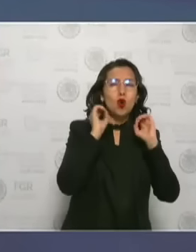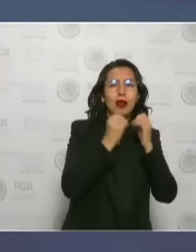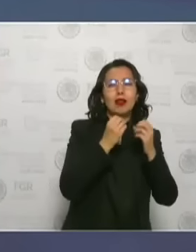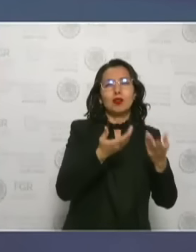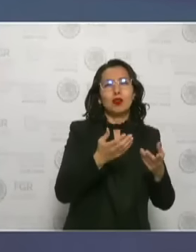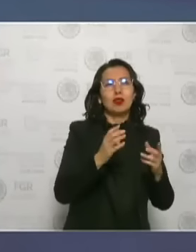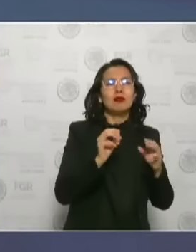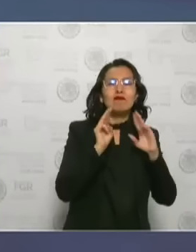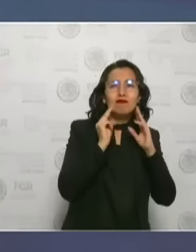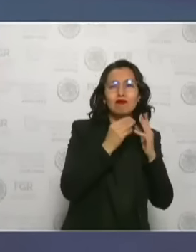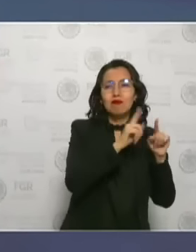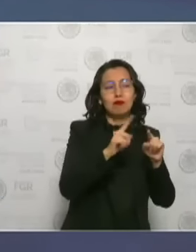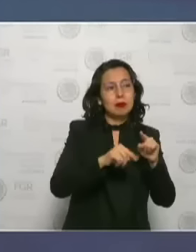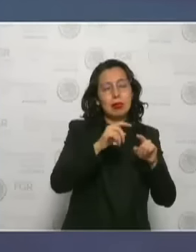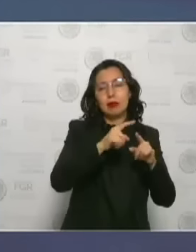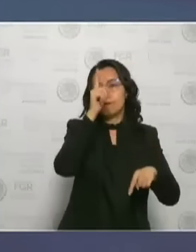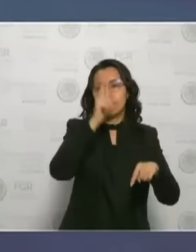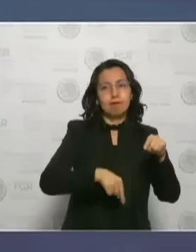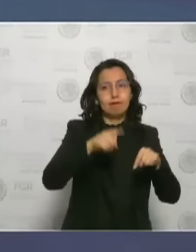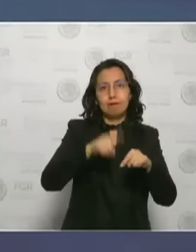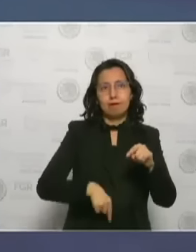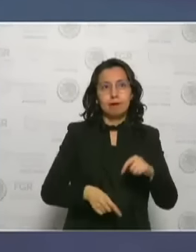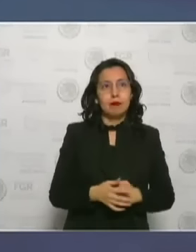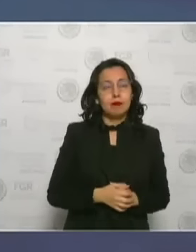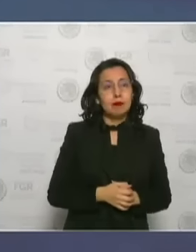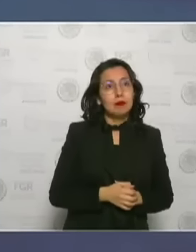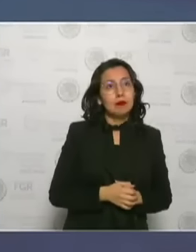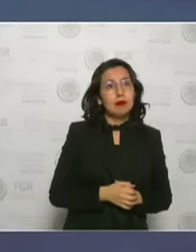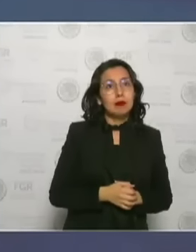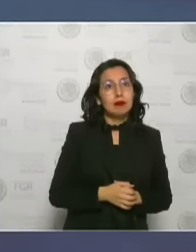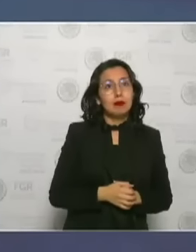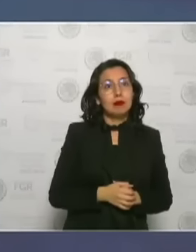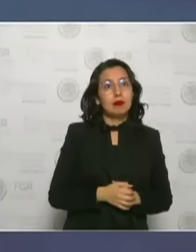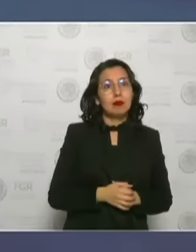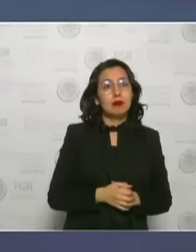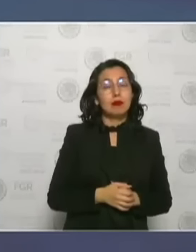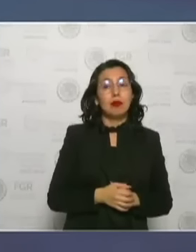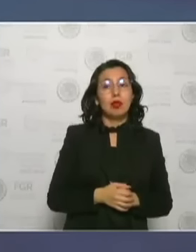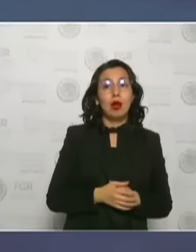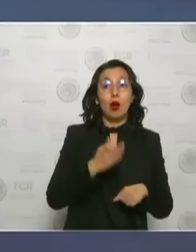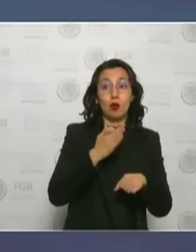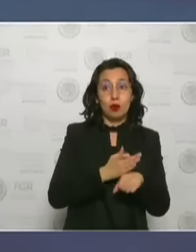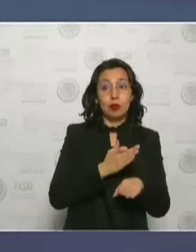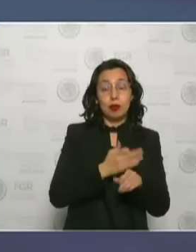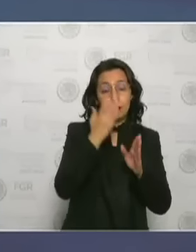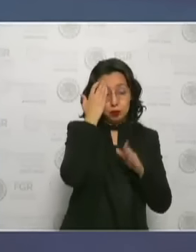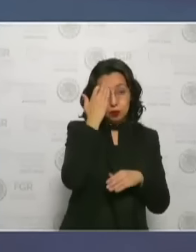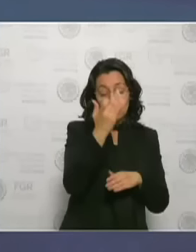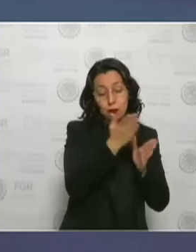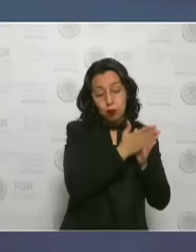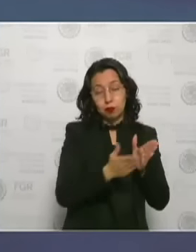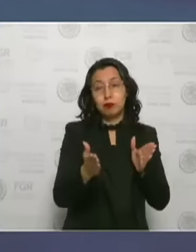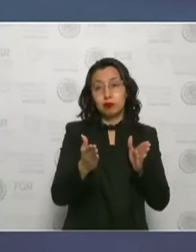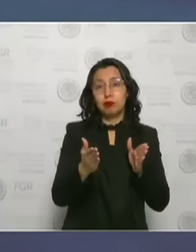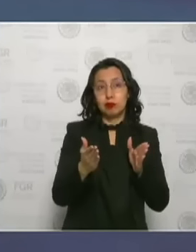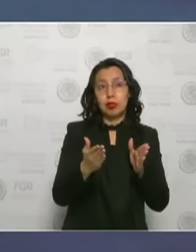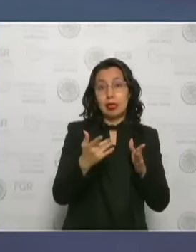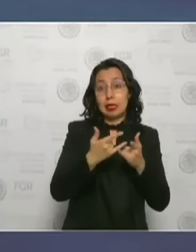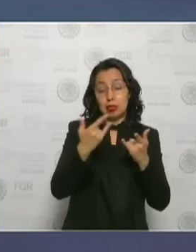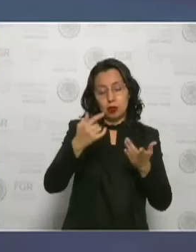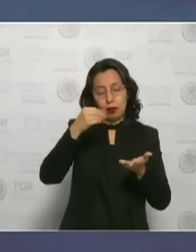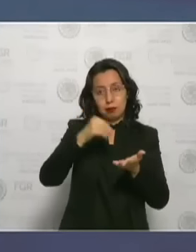de alto impacto. Nos encontramos en un momento histórico marcado por la complejidad del fenómeno